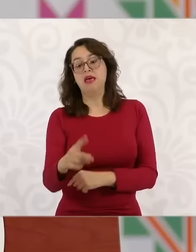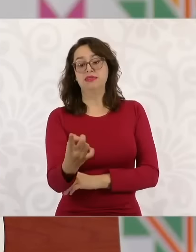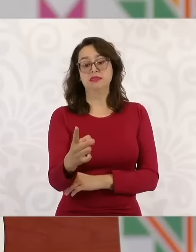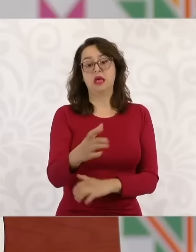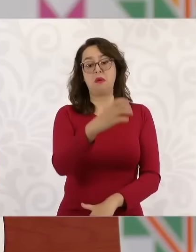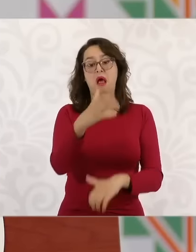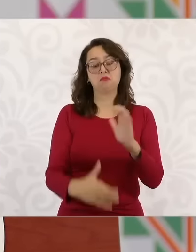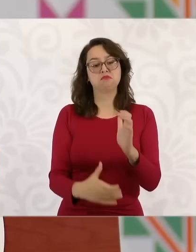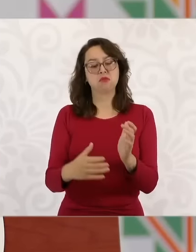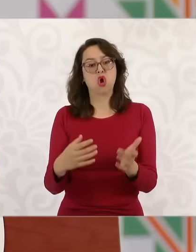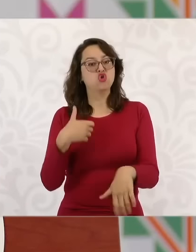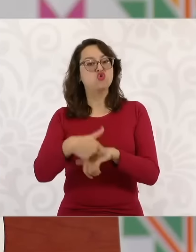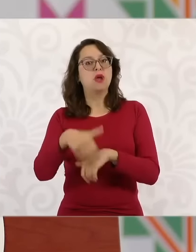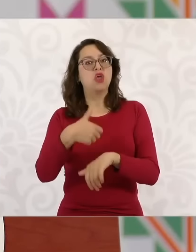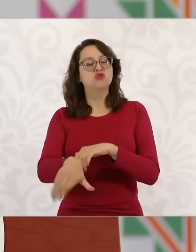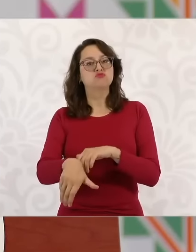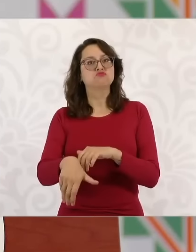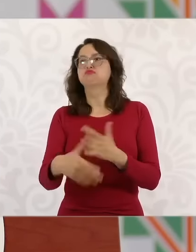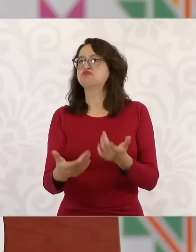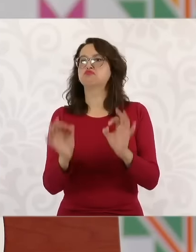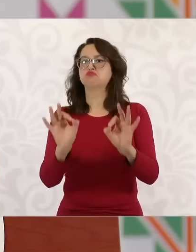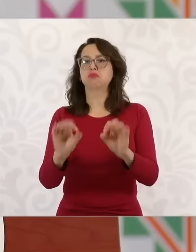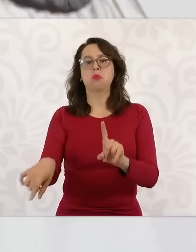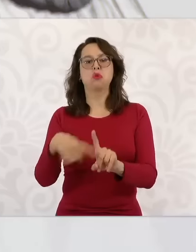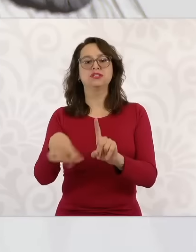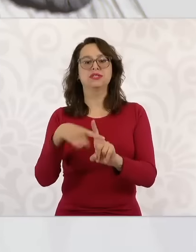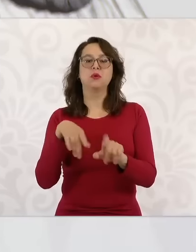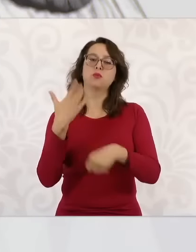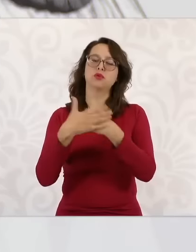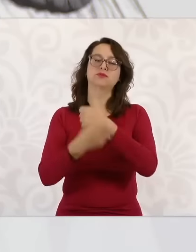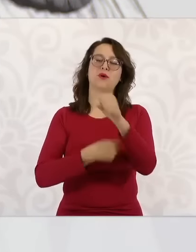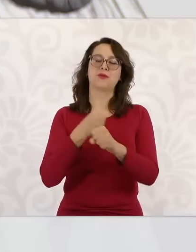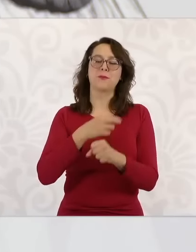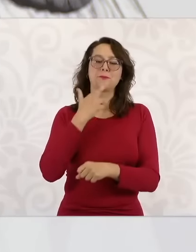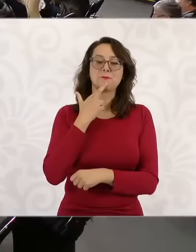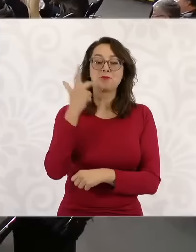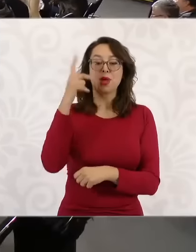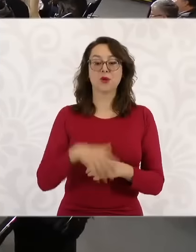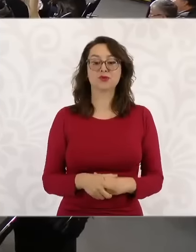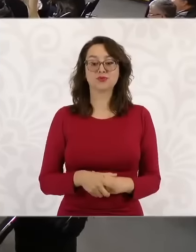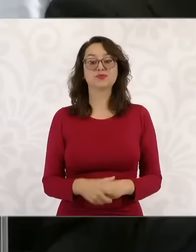números positivos y el año que entra nos ven mejor todavía. Hay un buen panorama para México mundial.